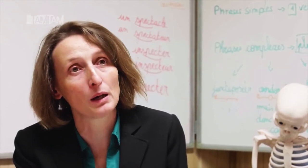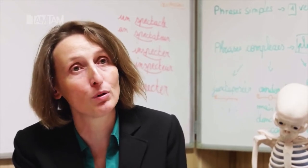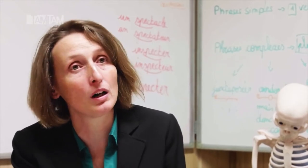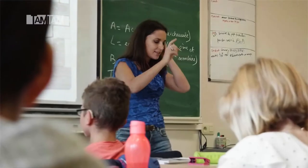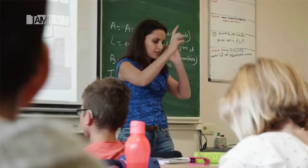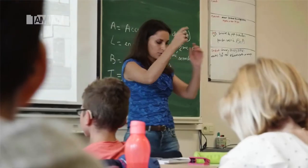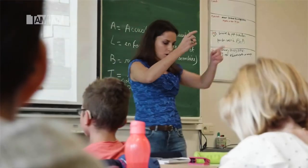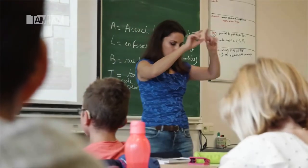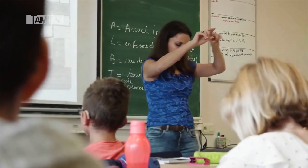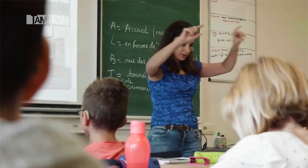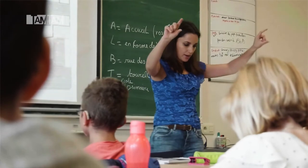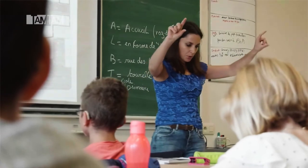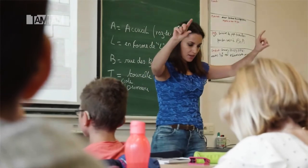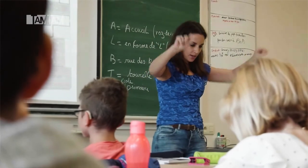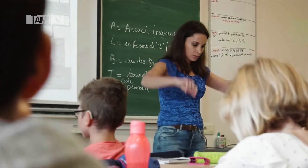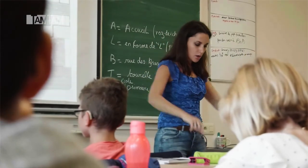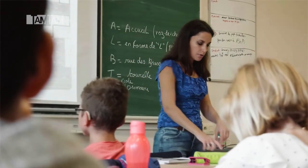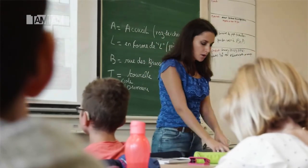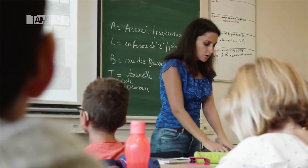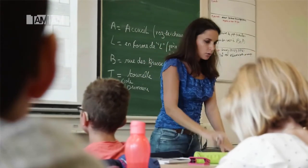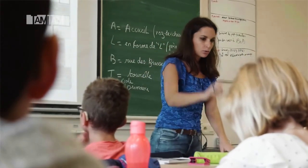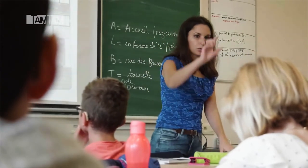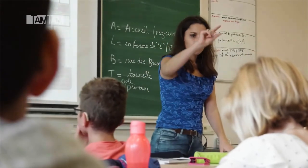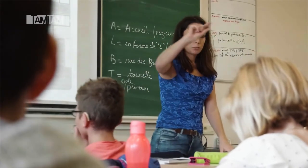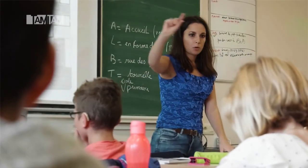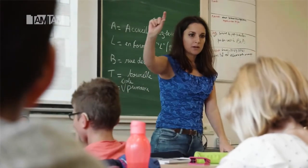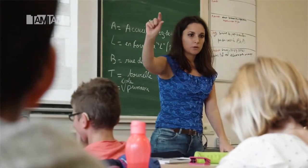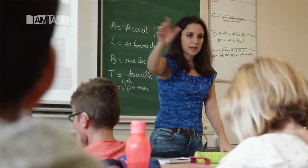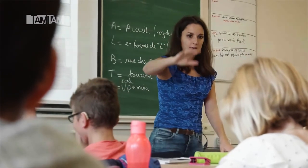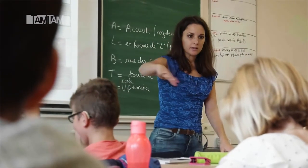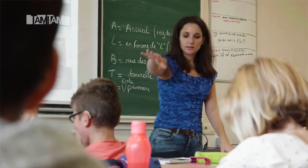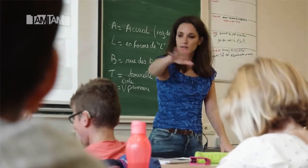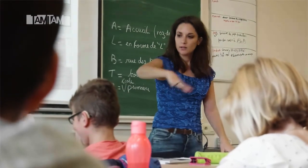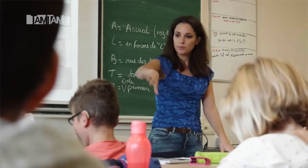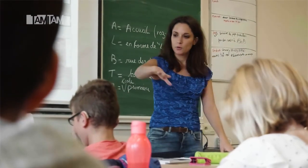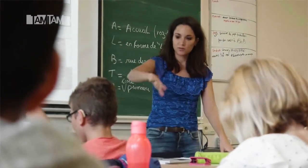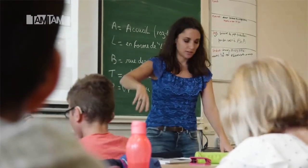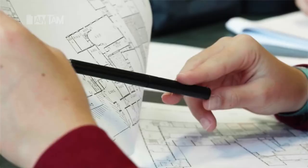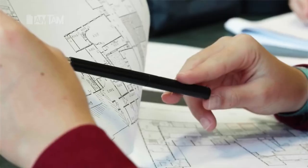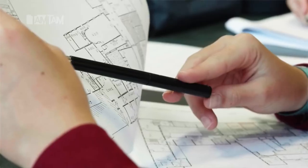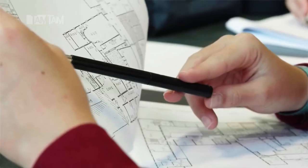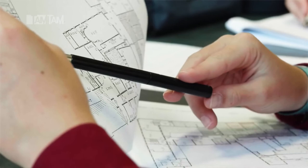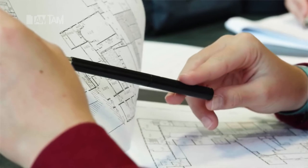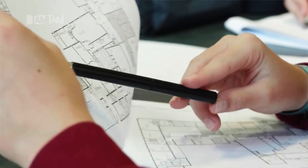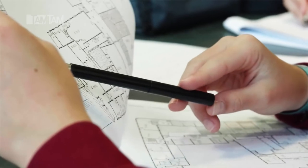déficience auditive c'est qu'ils doivent avoir accès sereinement, spontanément